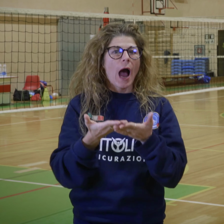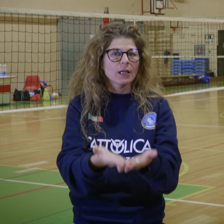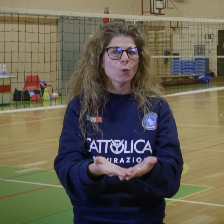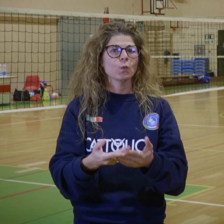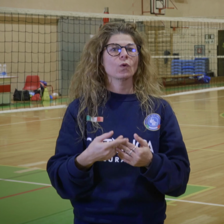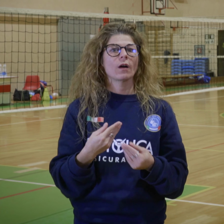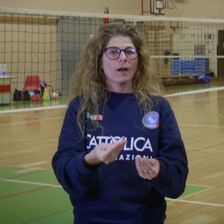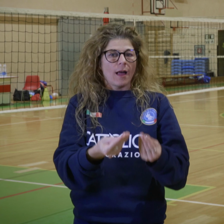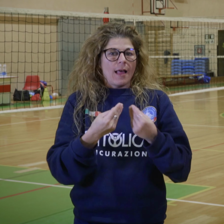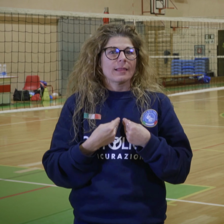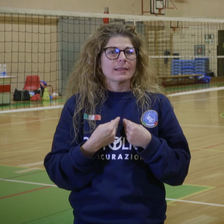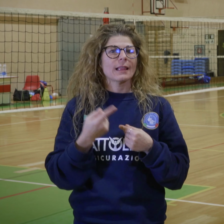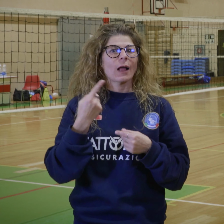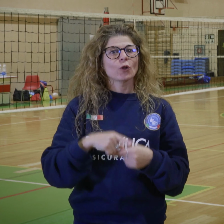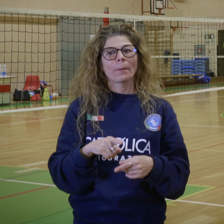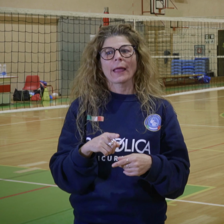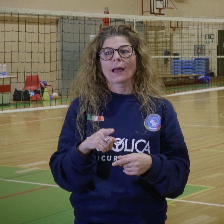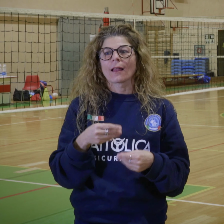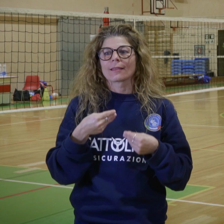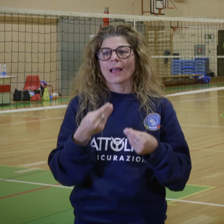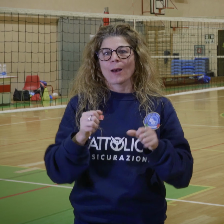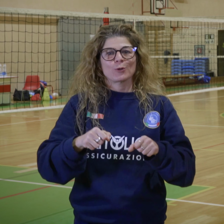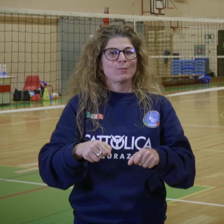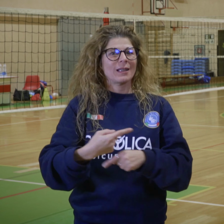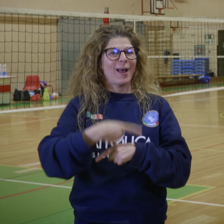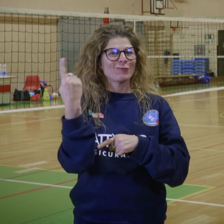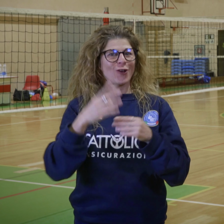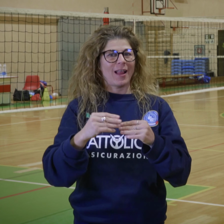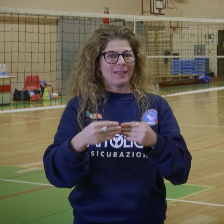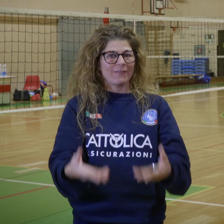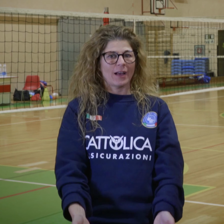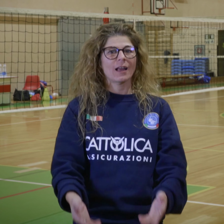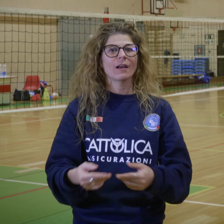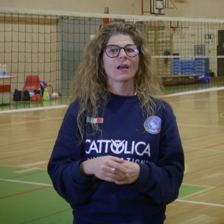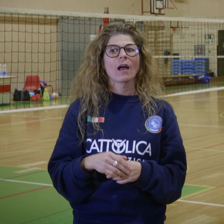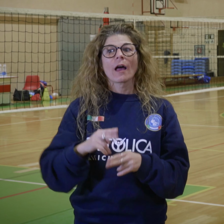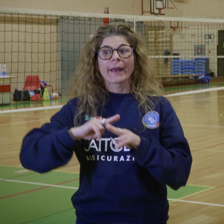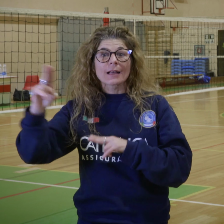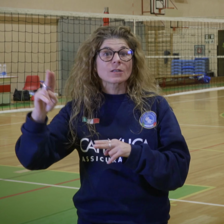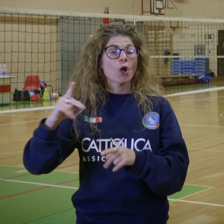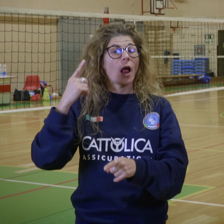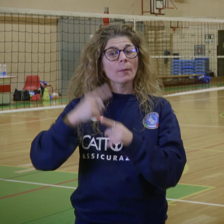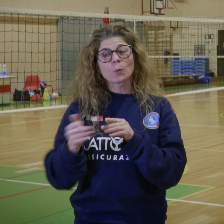stato dato per rendere possibile questa giornata. Per prima la Nazionale, ma tutte le persone che lavorano per la Nazionale,